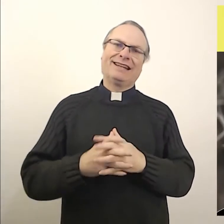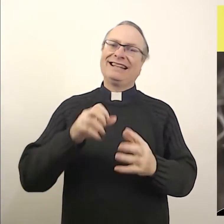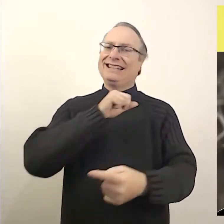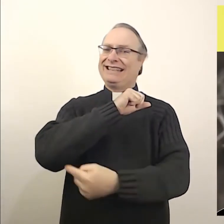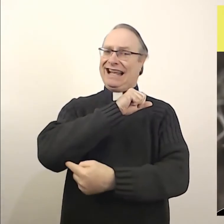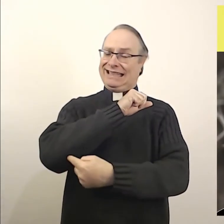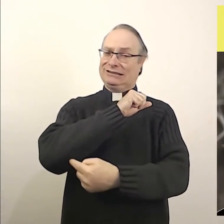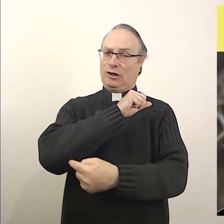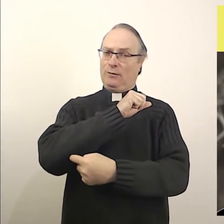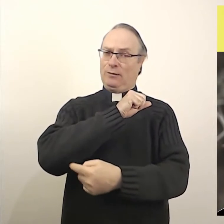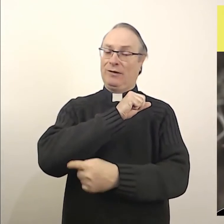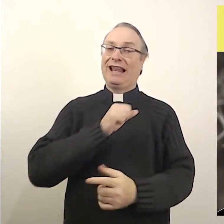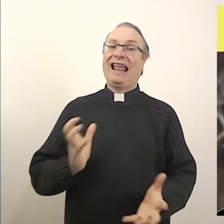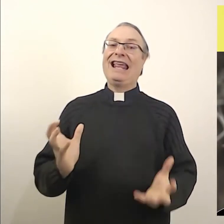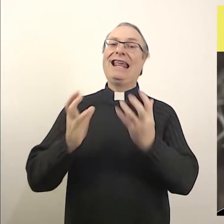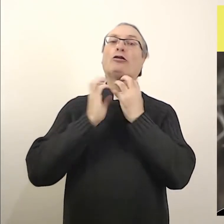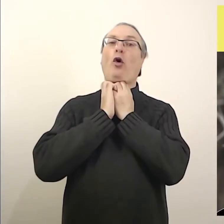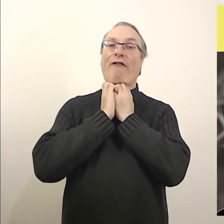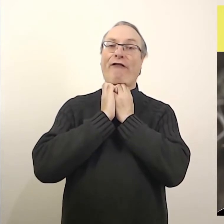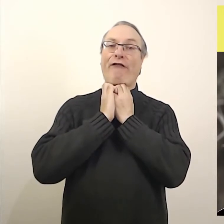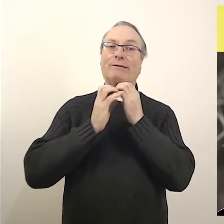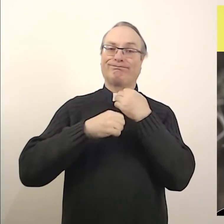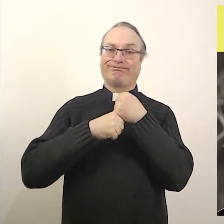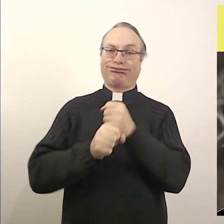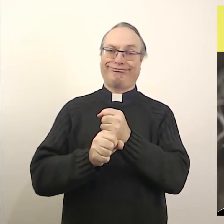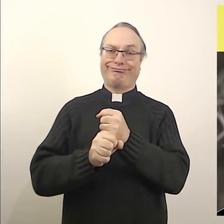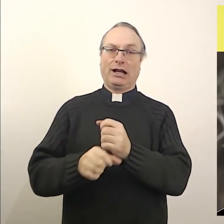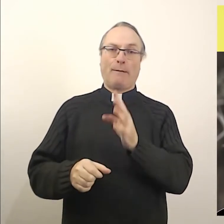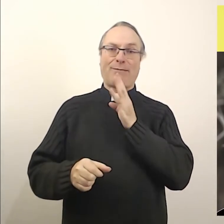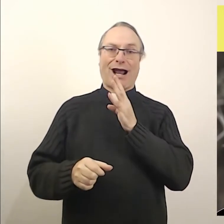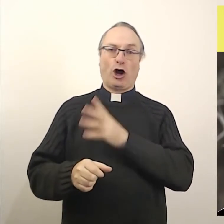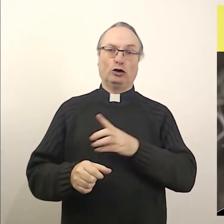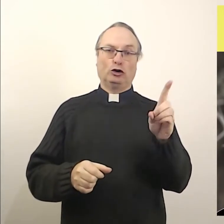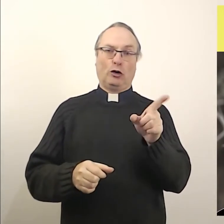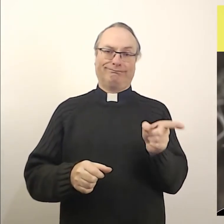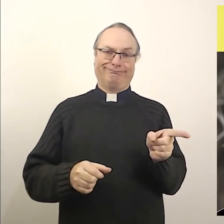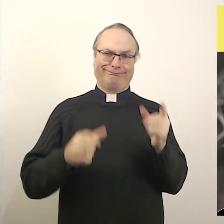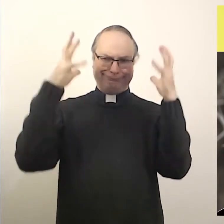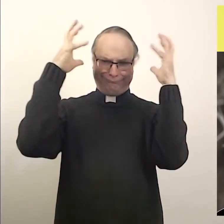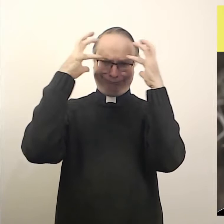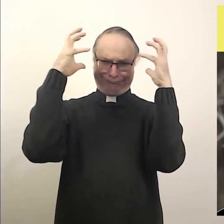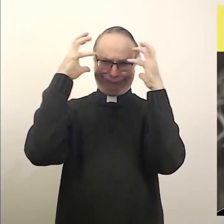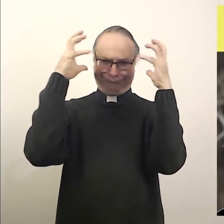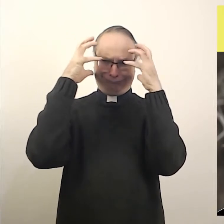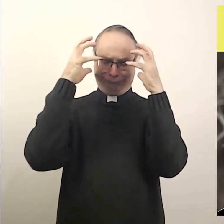Les tentations étouffent la Parole de Dieu.